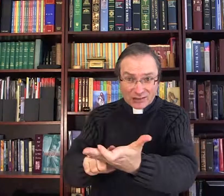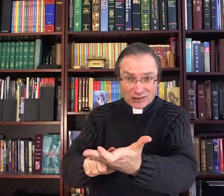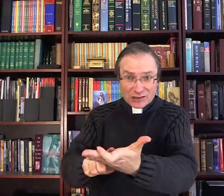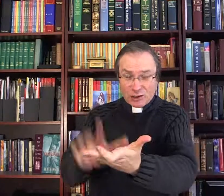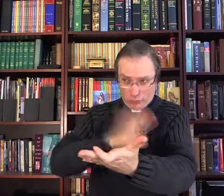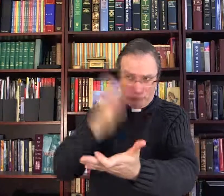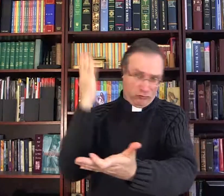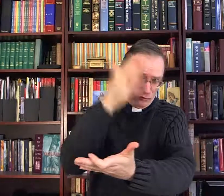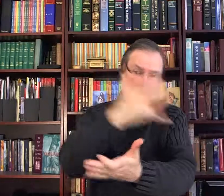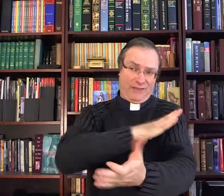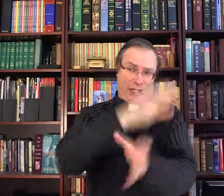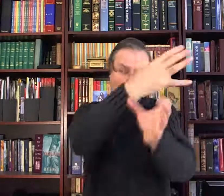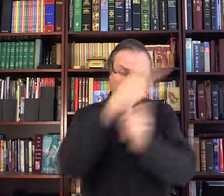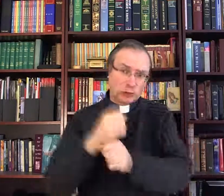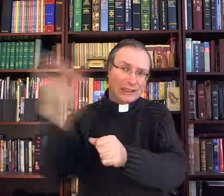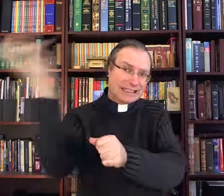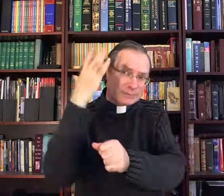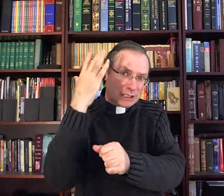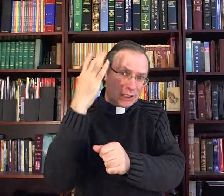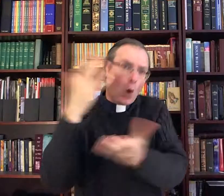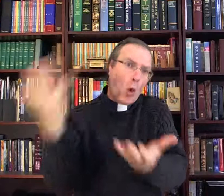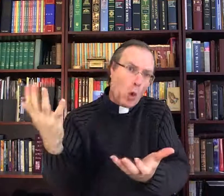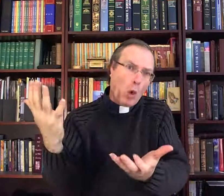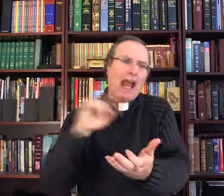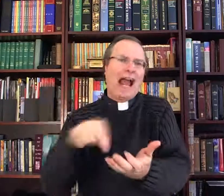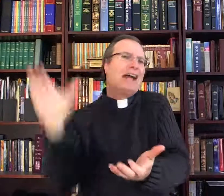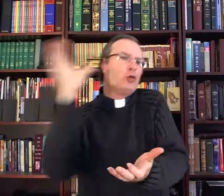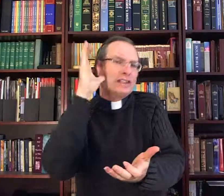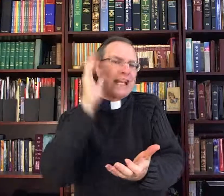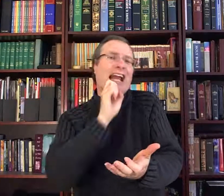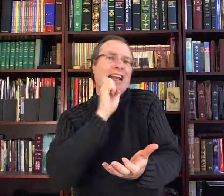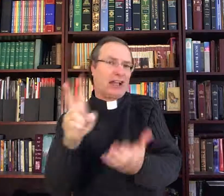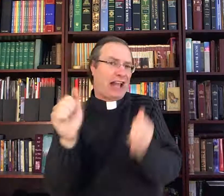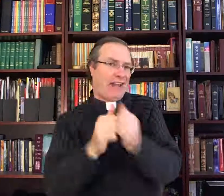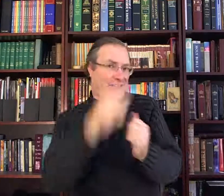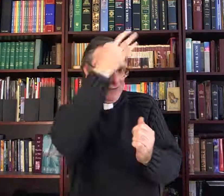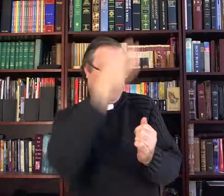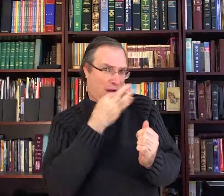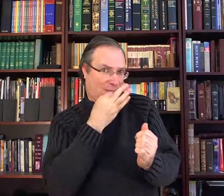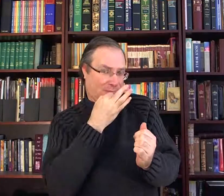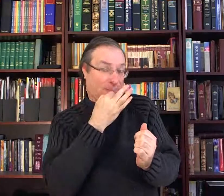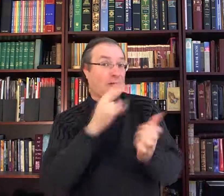que vous avez reçu l'Esprit ou en écoutant l'Evangile avec foi?